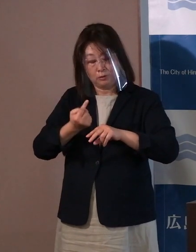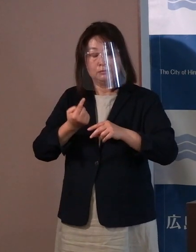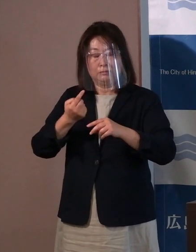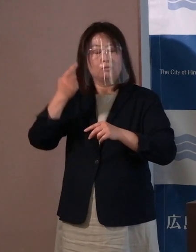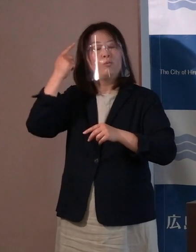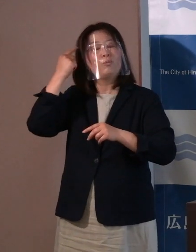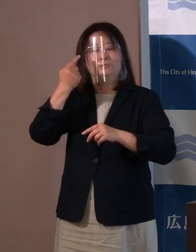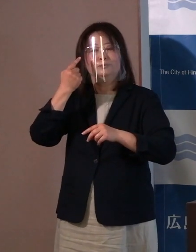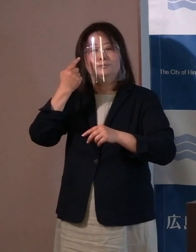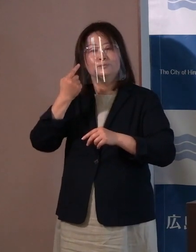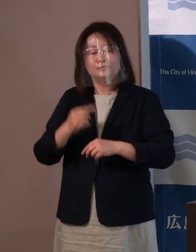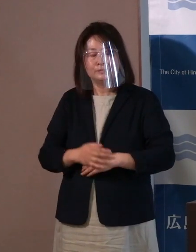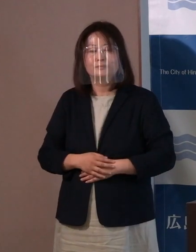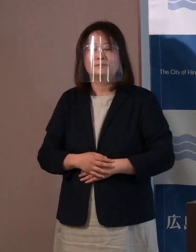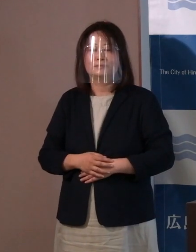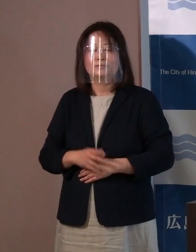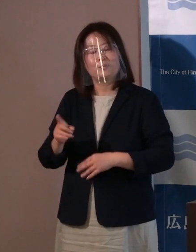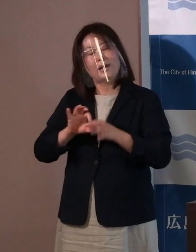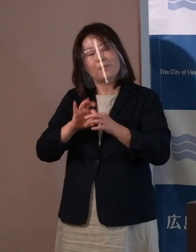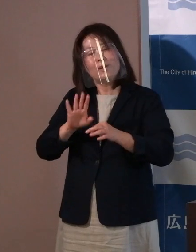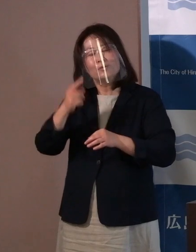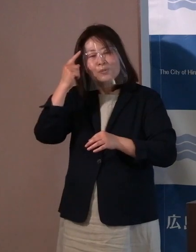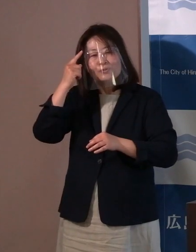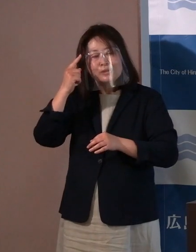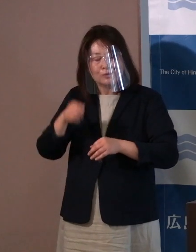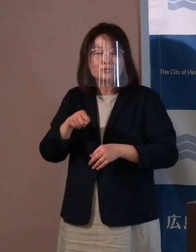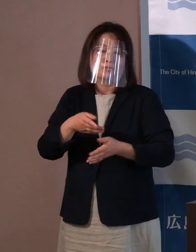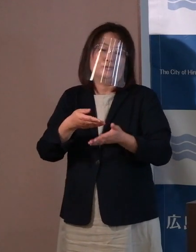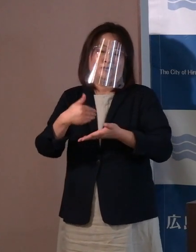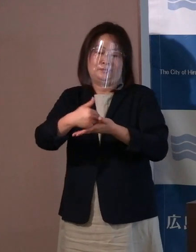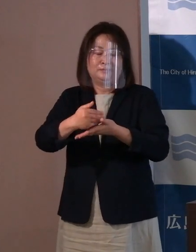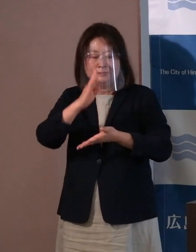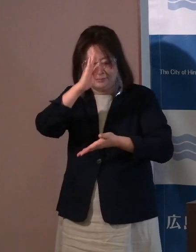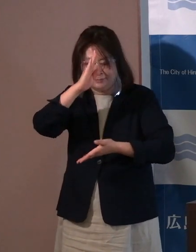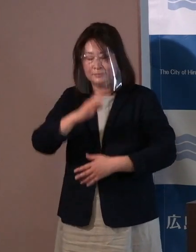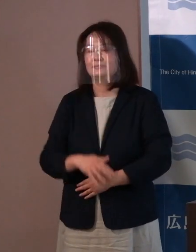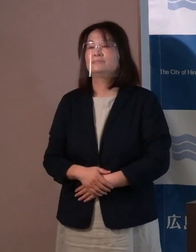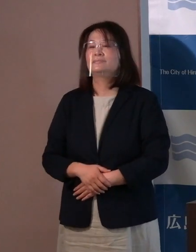そういうこともあるかもしれません｡ ちょっと､そのところを おっしゃっていただけばと思います｡